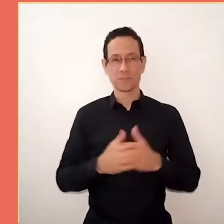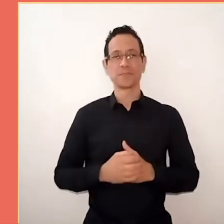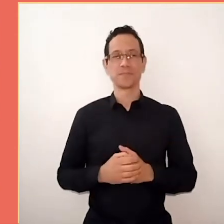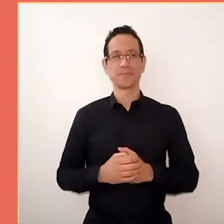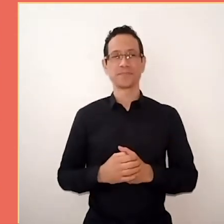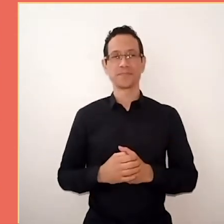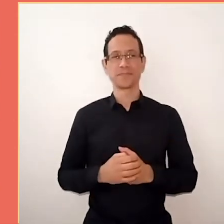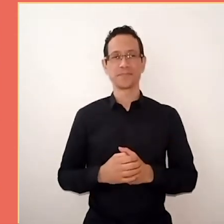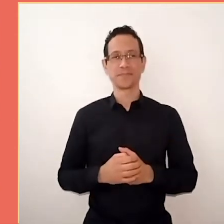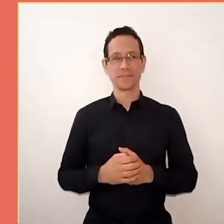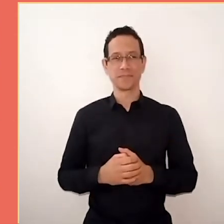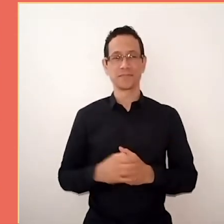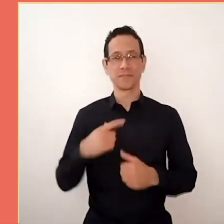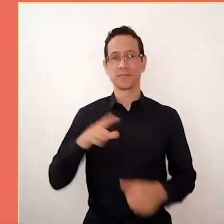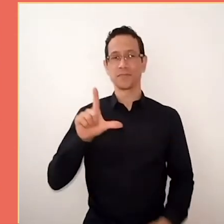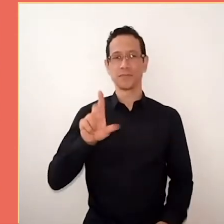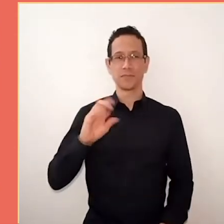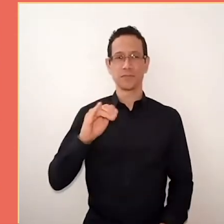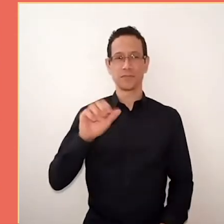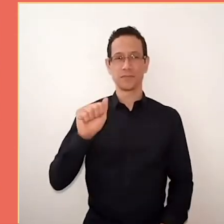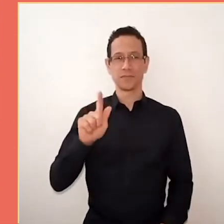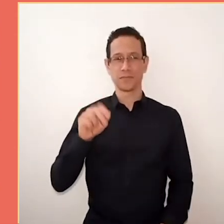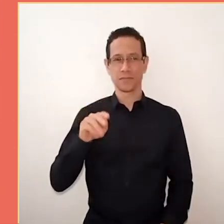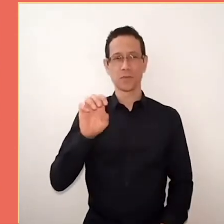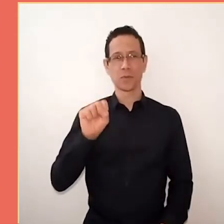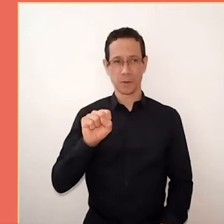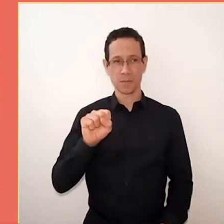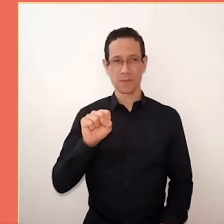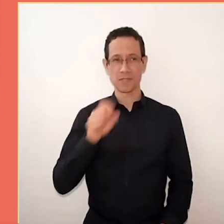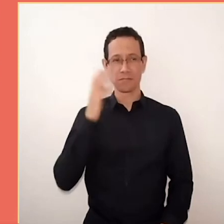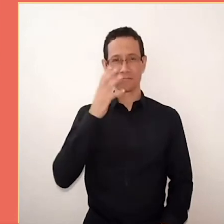Eu sou Luciana Gomes, estou falando da minha casa,